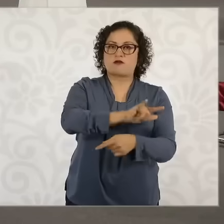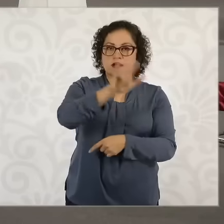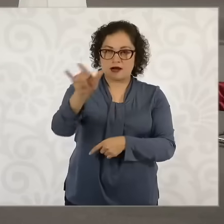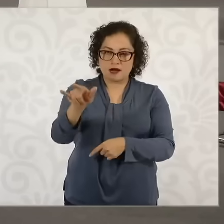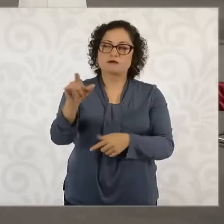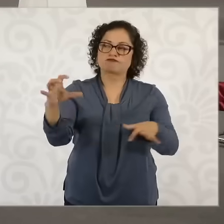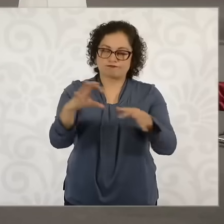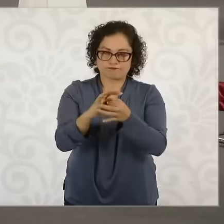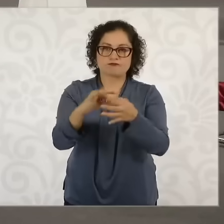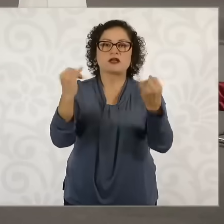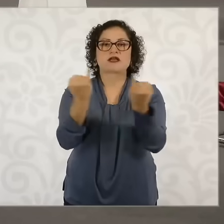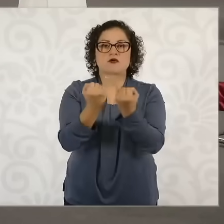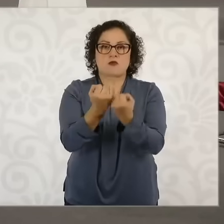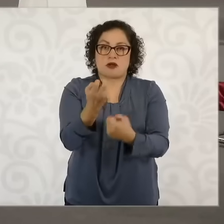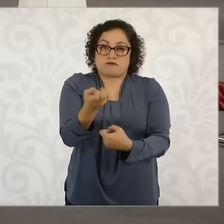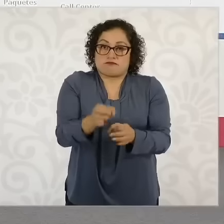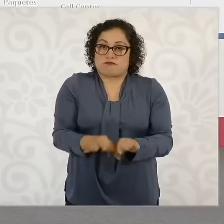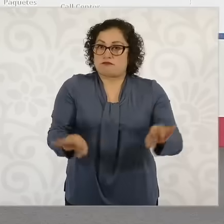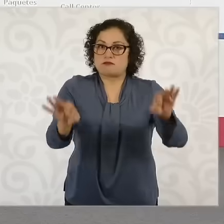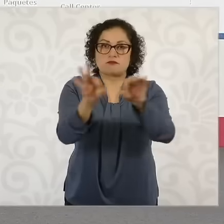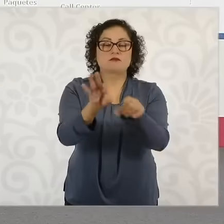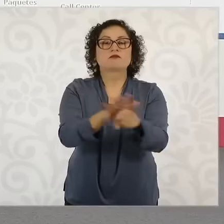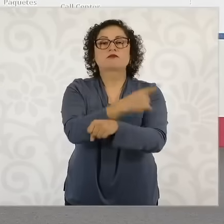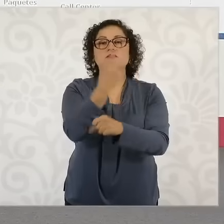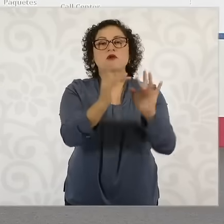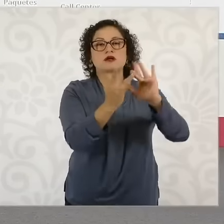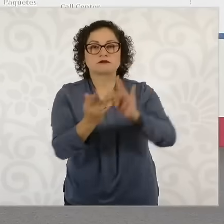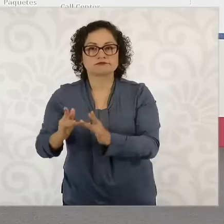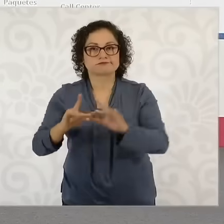importante precisamente porque eso se genera una nueva conectividad. nacional, no solamente